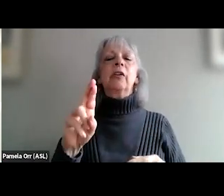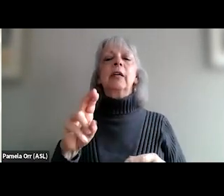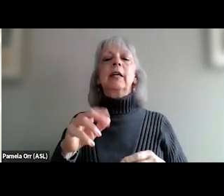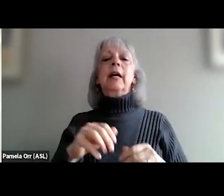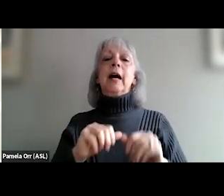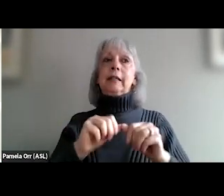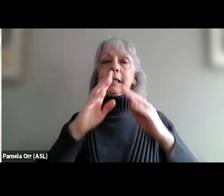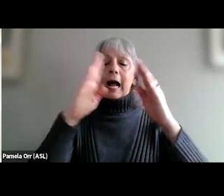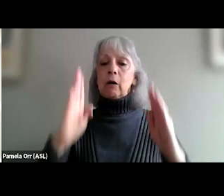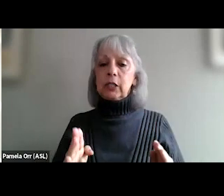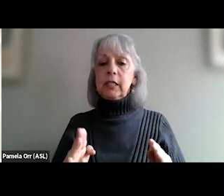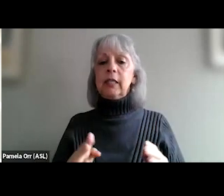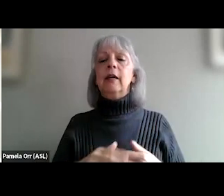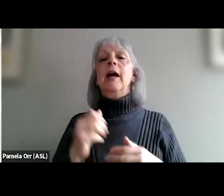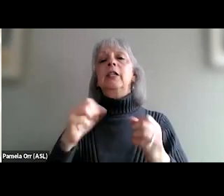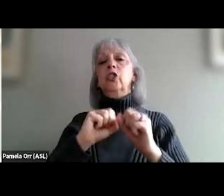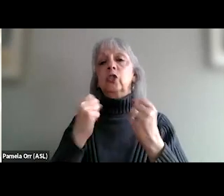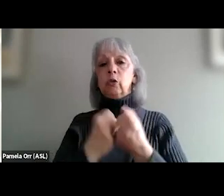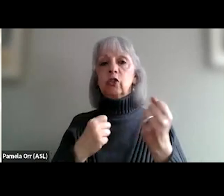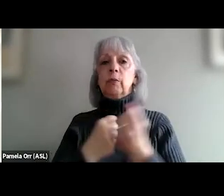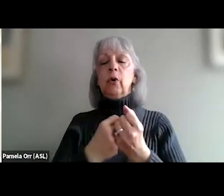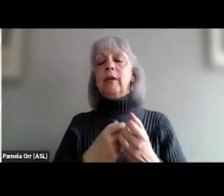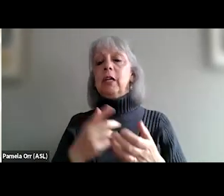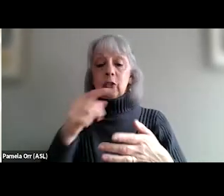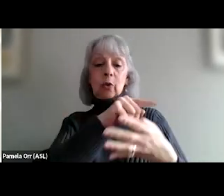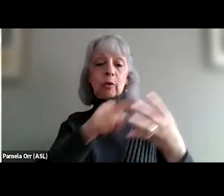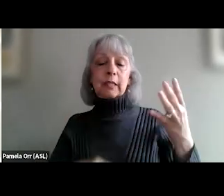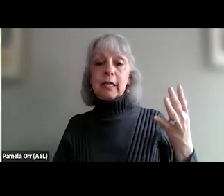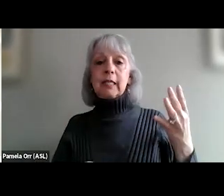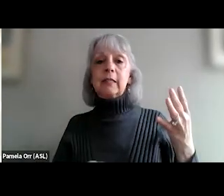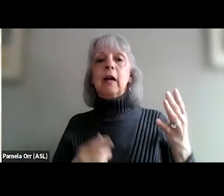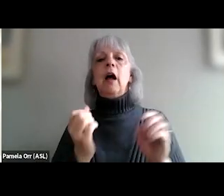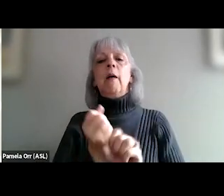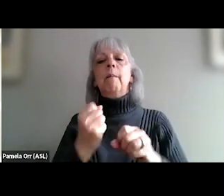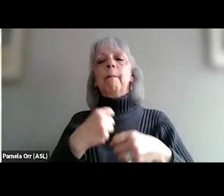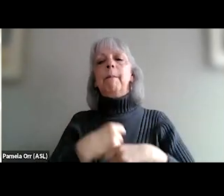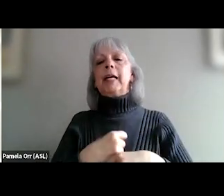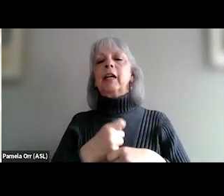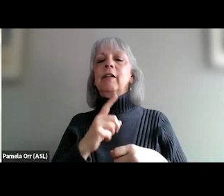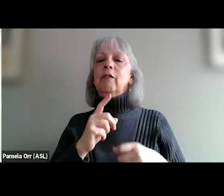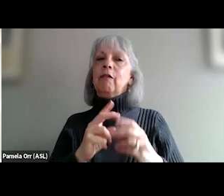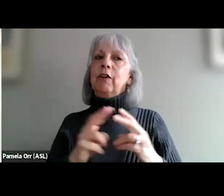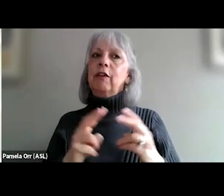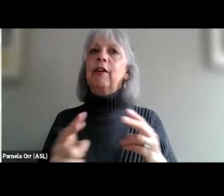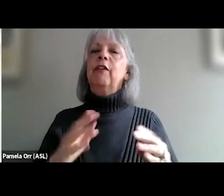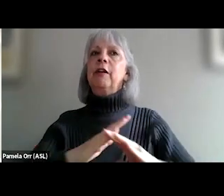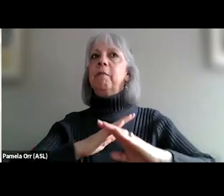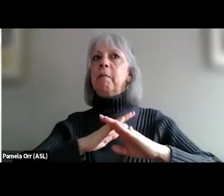La falta de seguridad, estabilidad, protección y supervivencia. Crea barreras reales para acceder a los servicios.